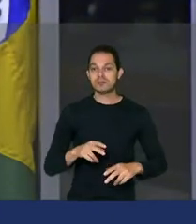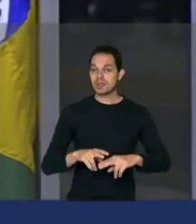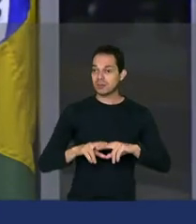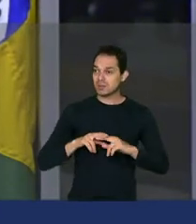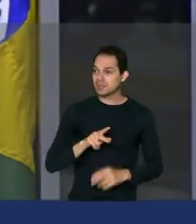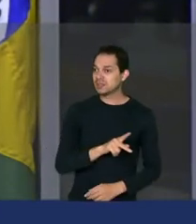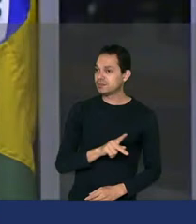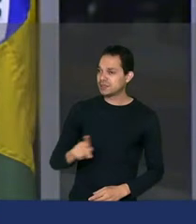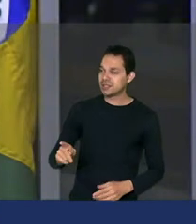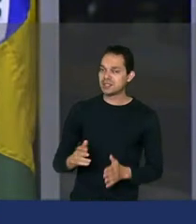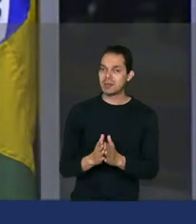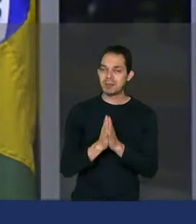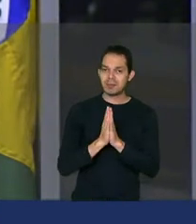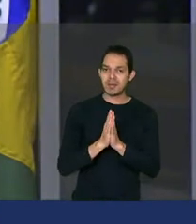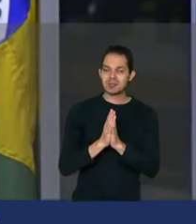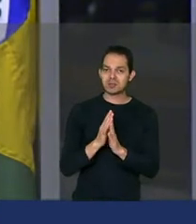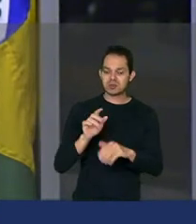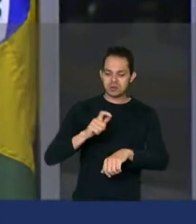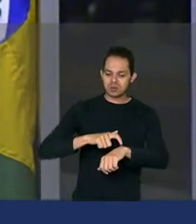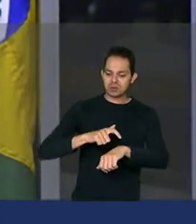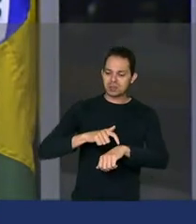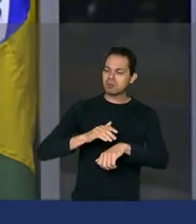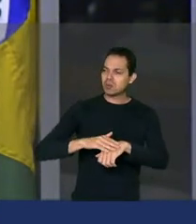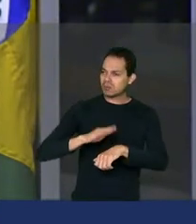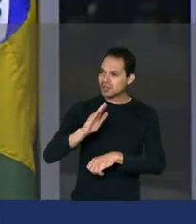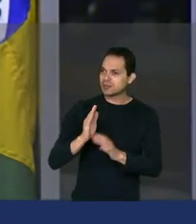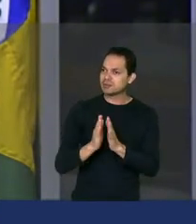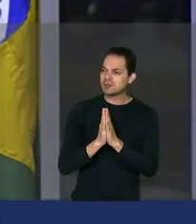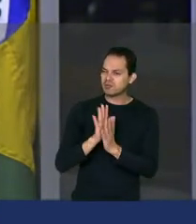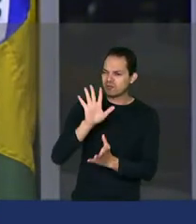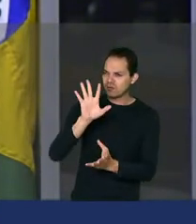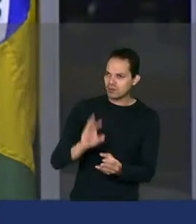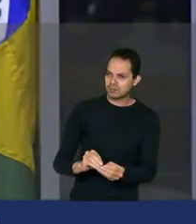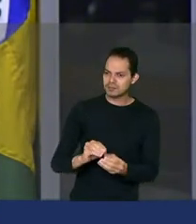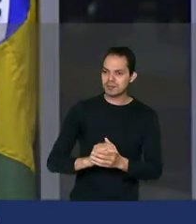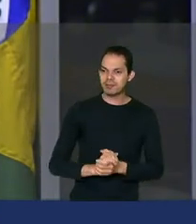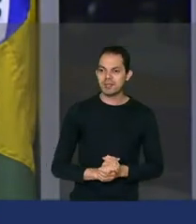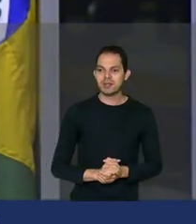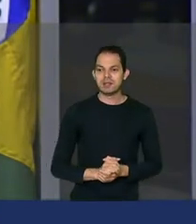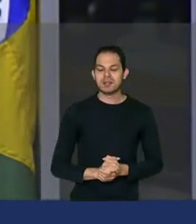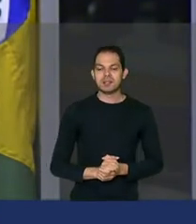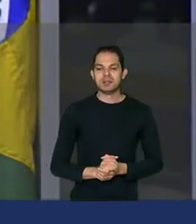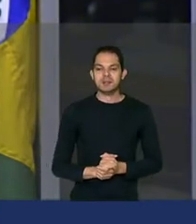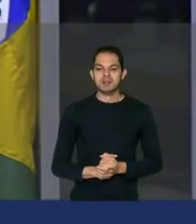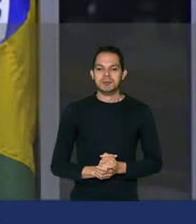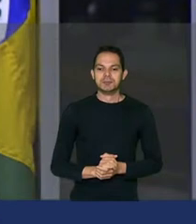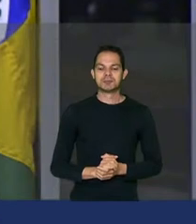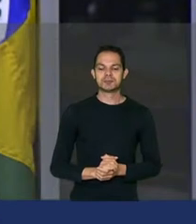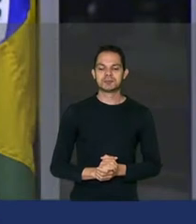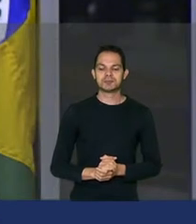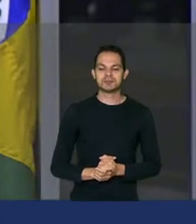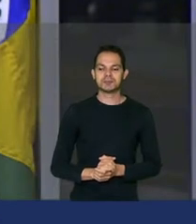CIDADÃO E DESSA CIDADÃ. DIANTE DISSO, SENHOR PRESIDENTE, EU PEÇO 30 SEGUNDOS DE VOSSA EXCELÊNCIA PARA CONCLUIR, DIANTE DISSO EU